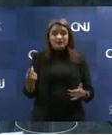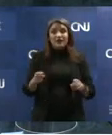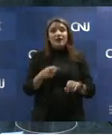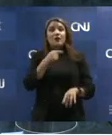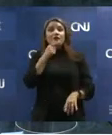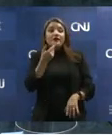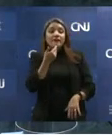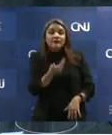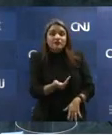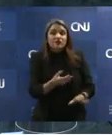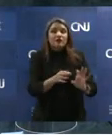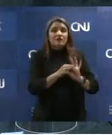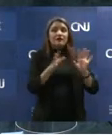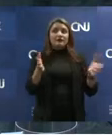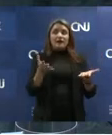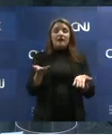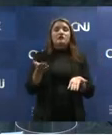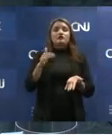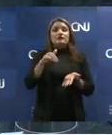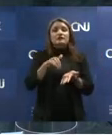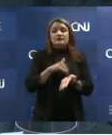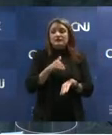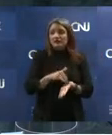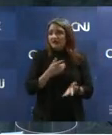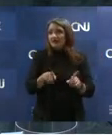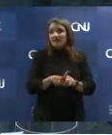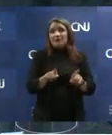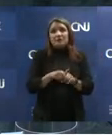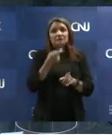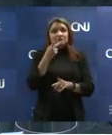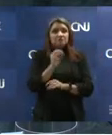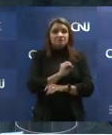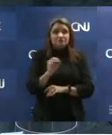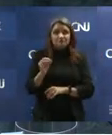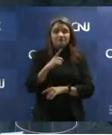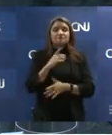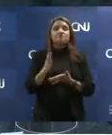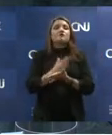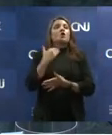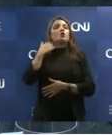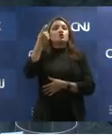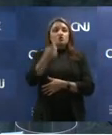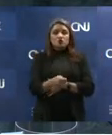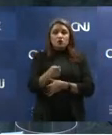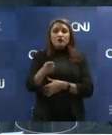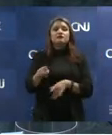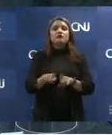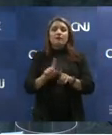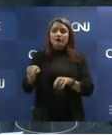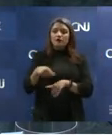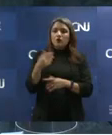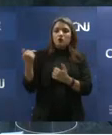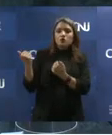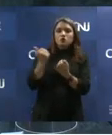A secretaria também não diligência. Houve magistrados que sucederam ali também e não acabaram não impulsionando o feito.